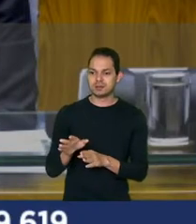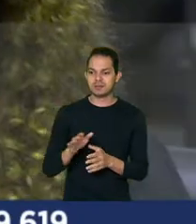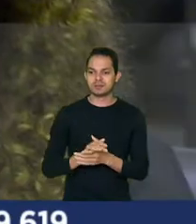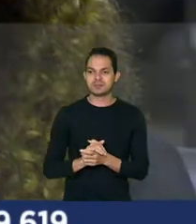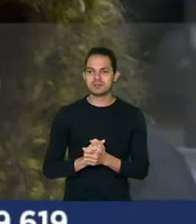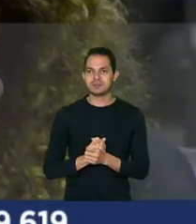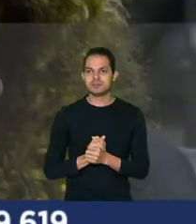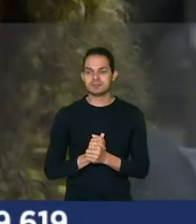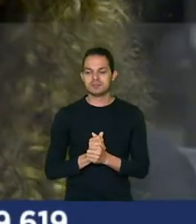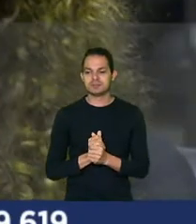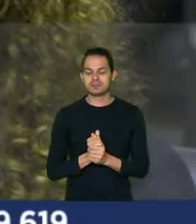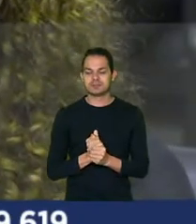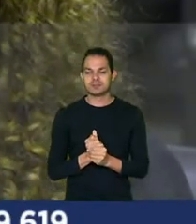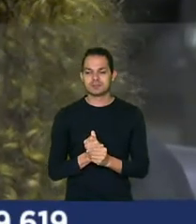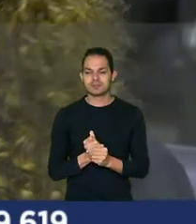PELA MINORIA PELA MESMA LINHA